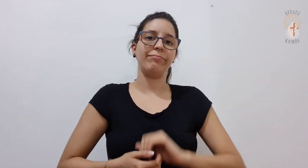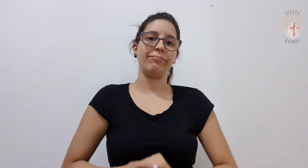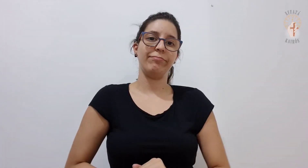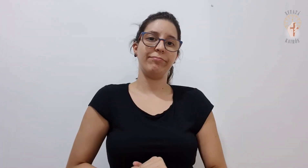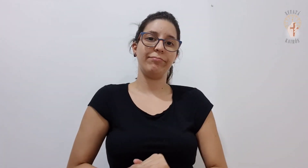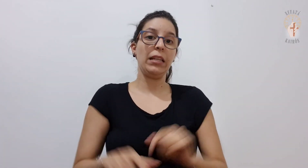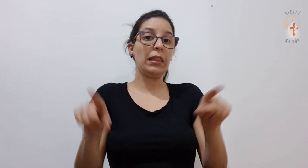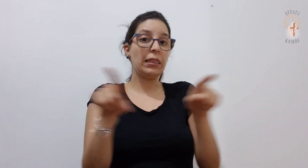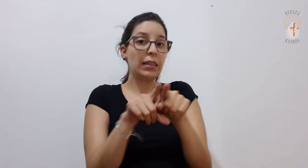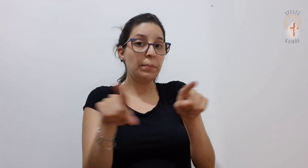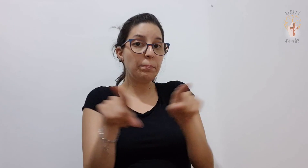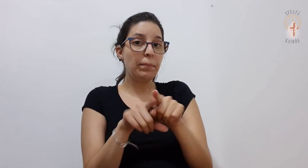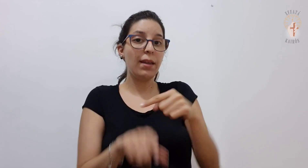4 - Também a minha palavra